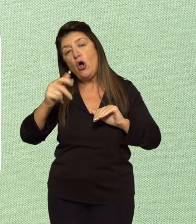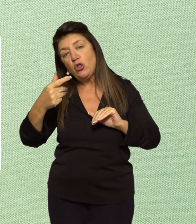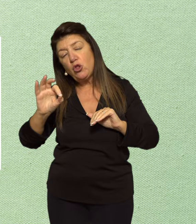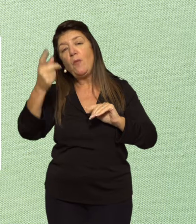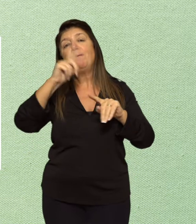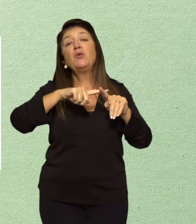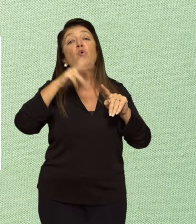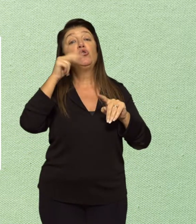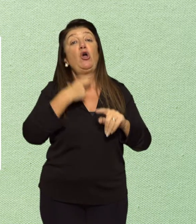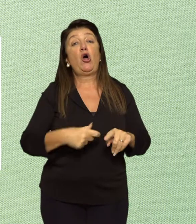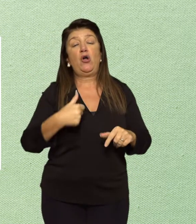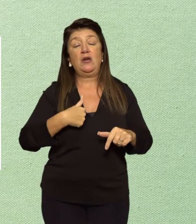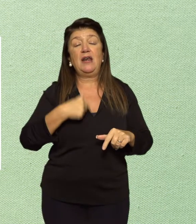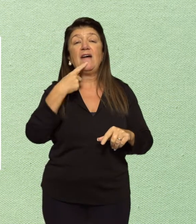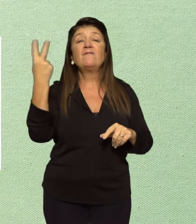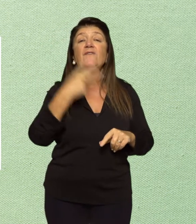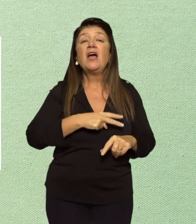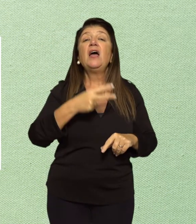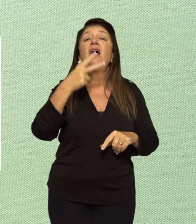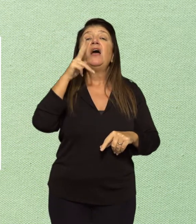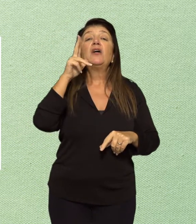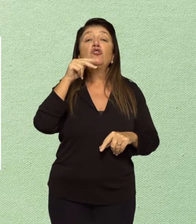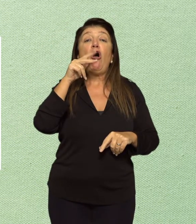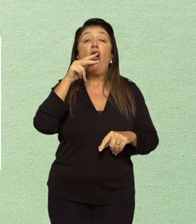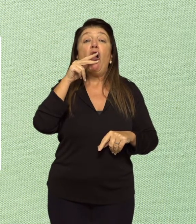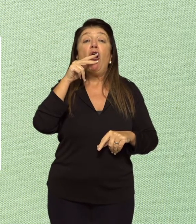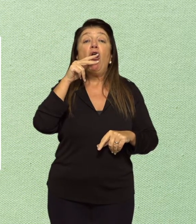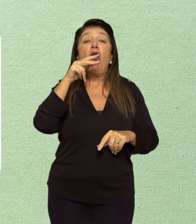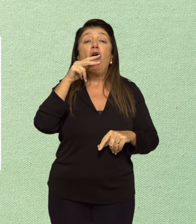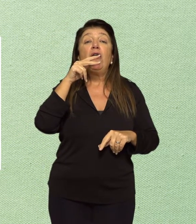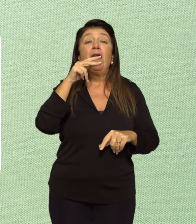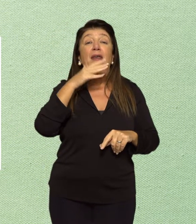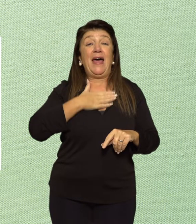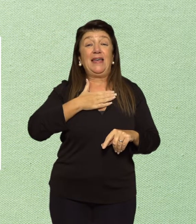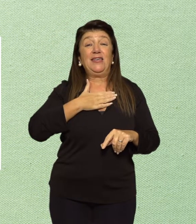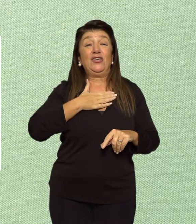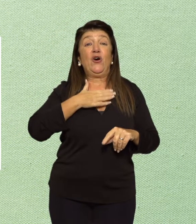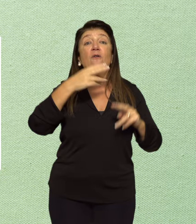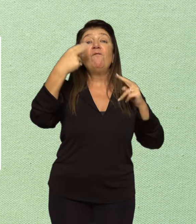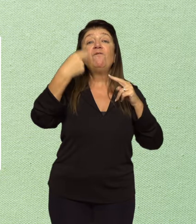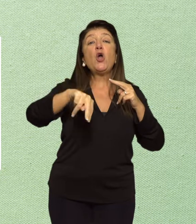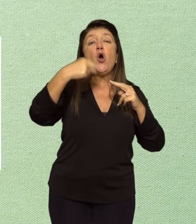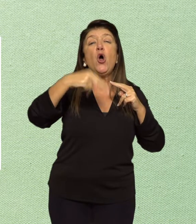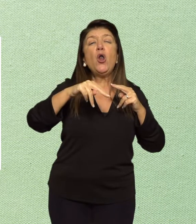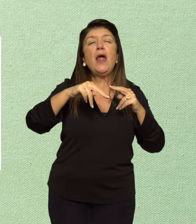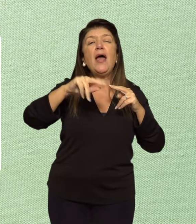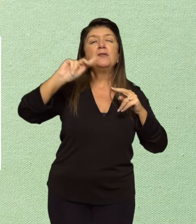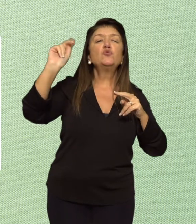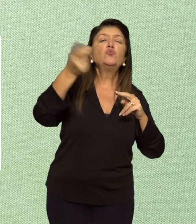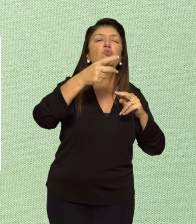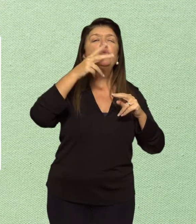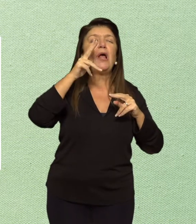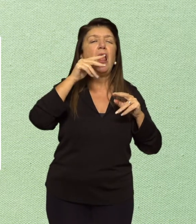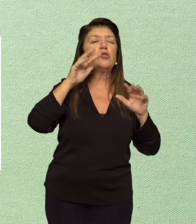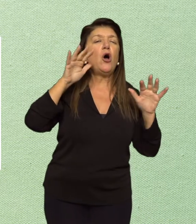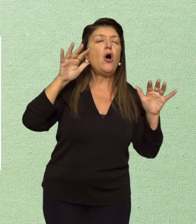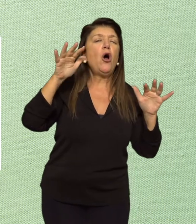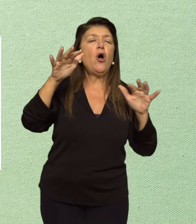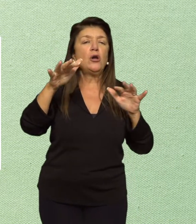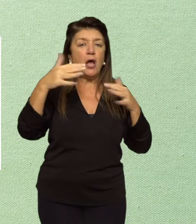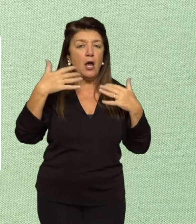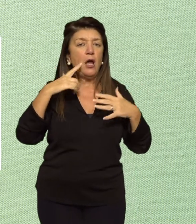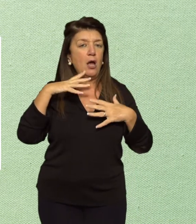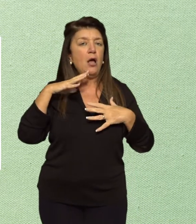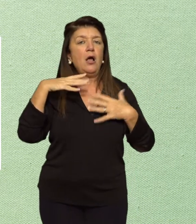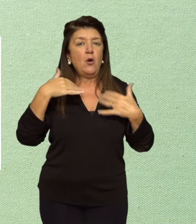risulta per me un fenomeno, un oggetto sociale tra virgolette, per cui io da psicologa